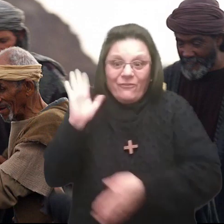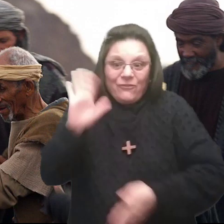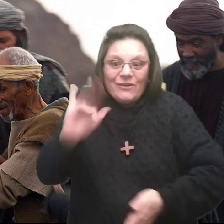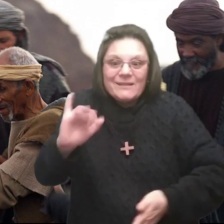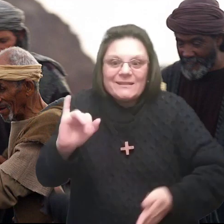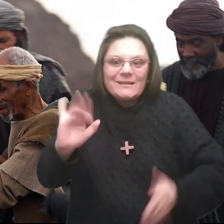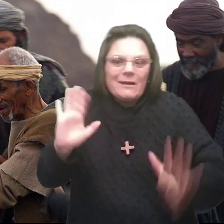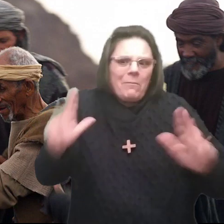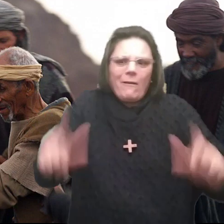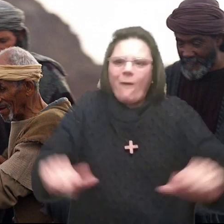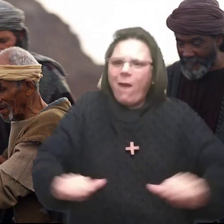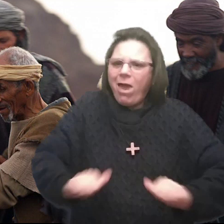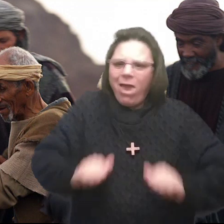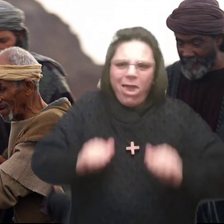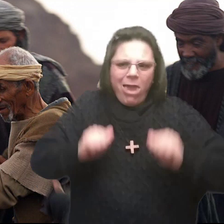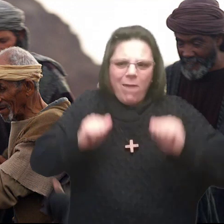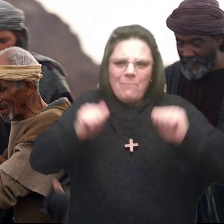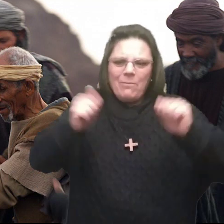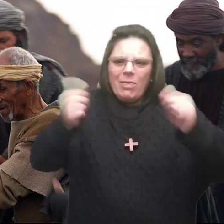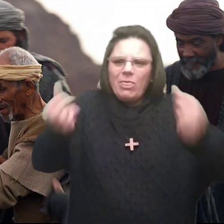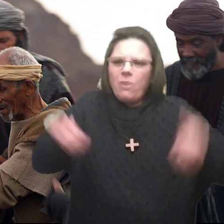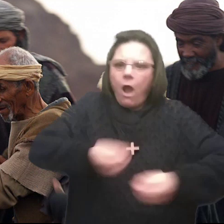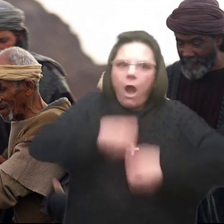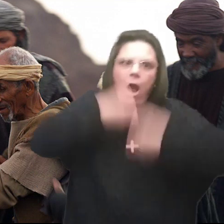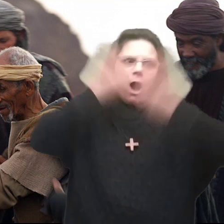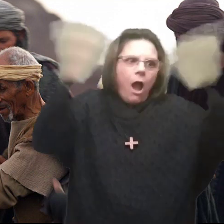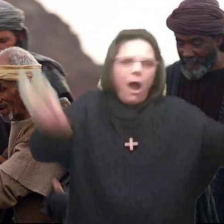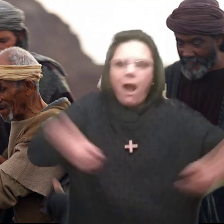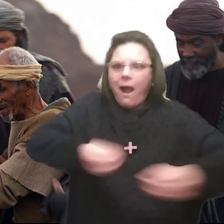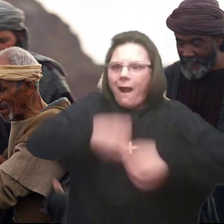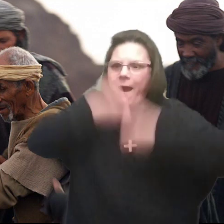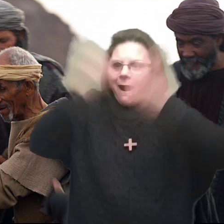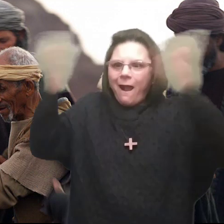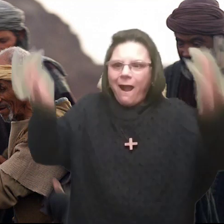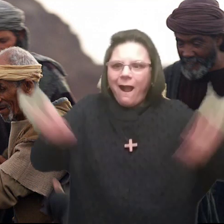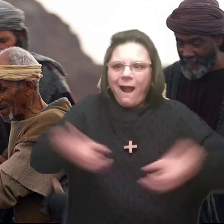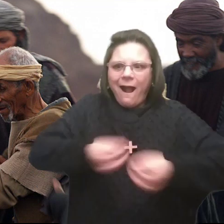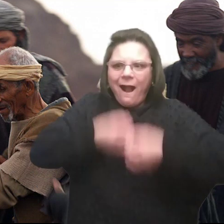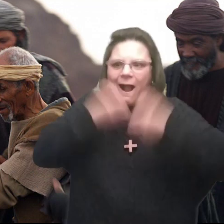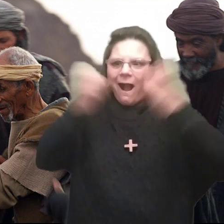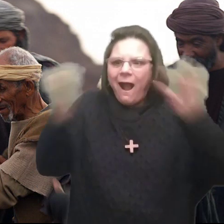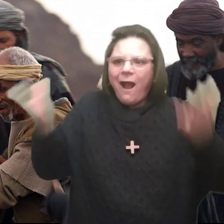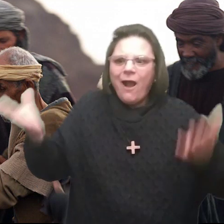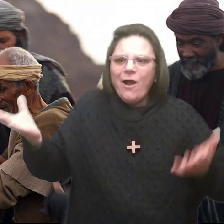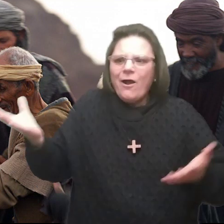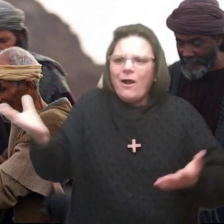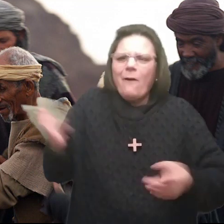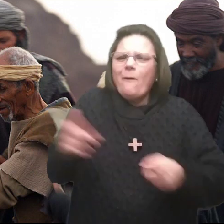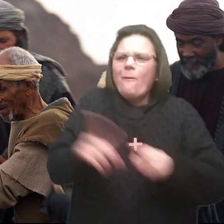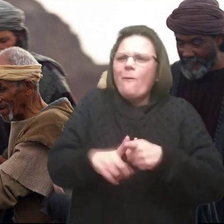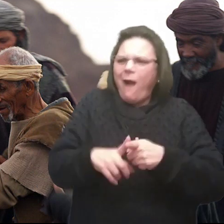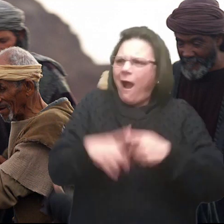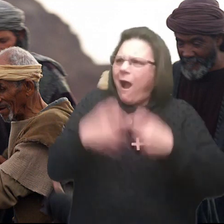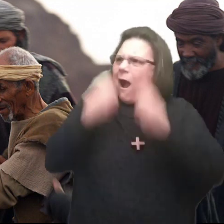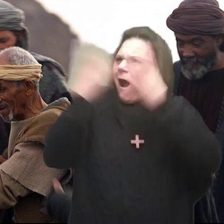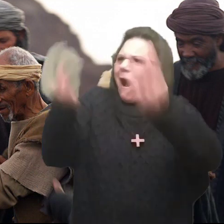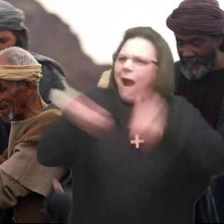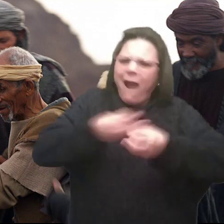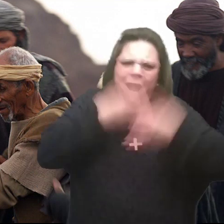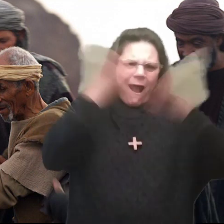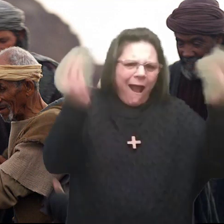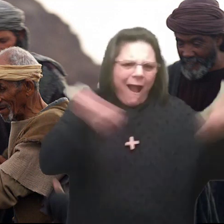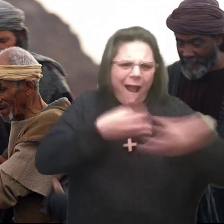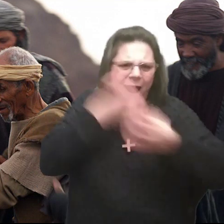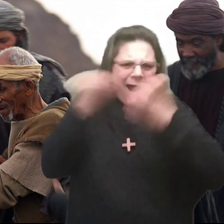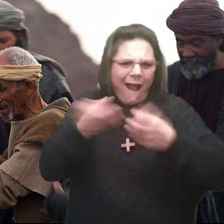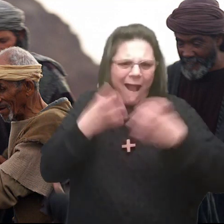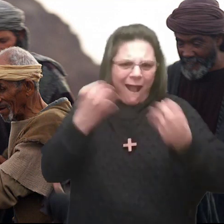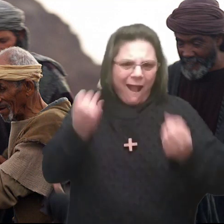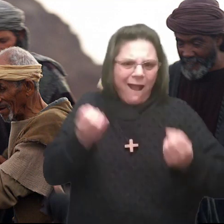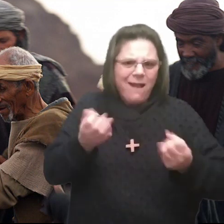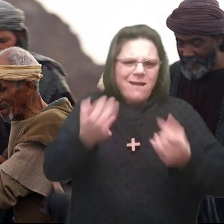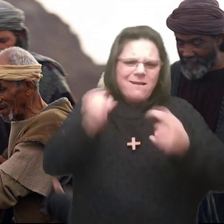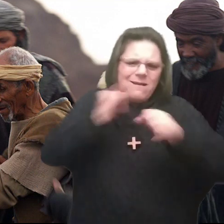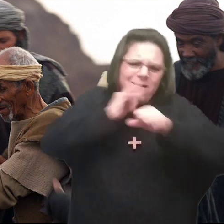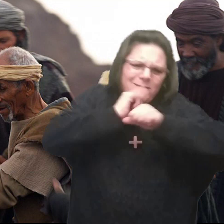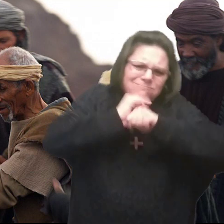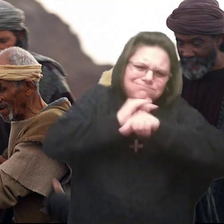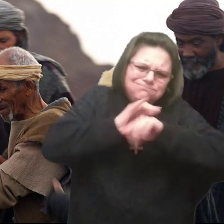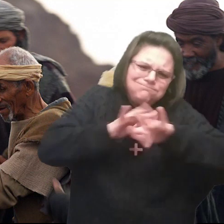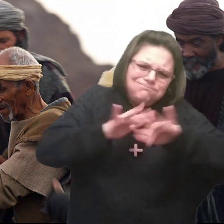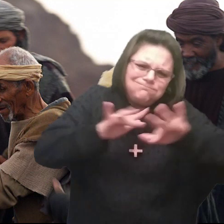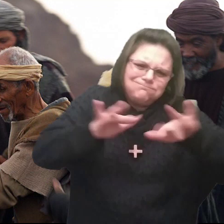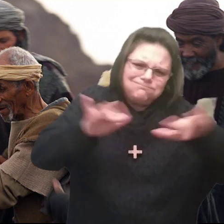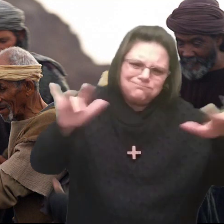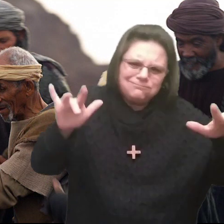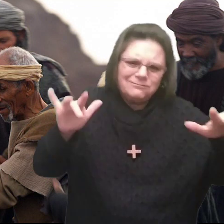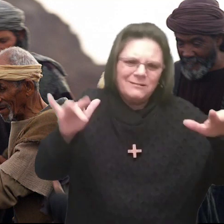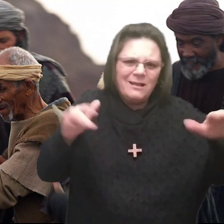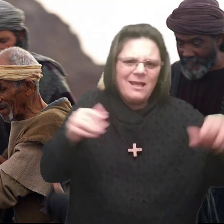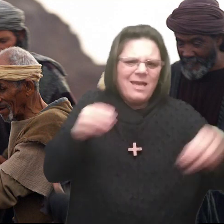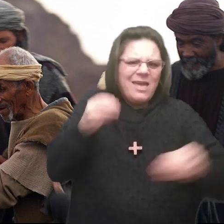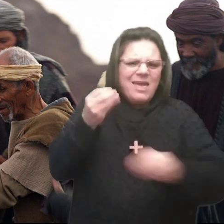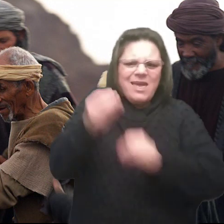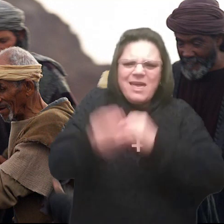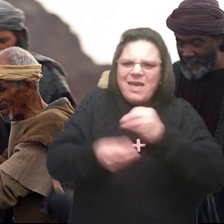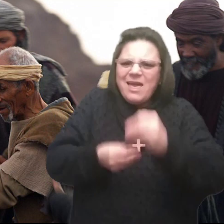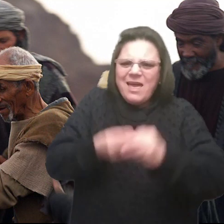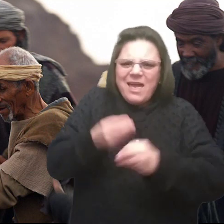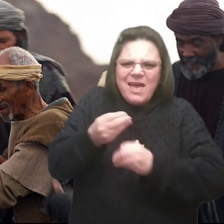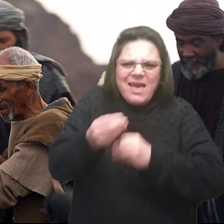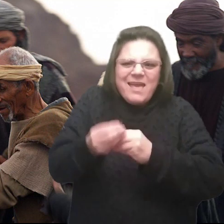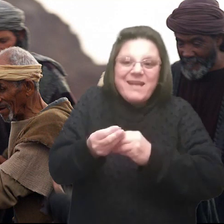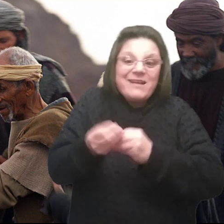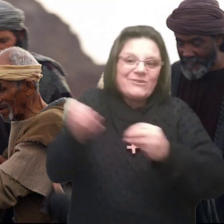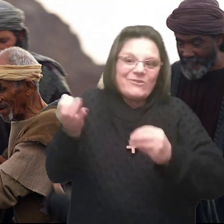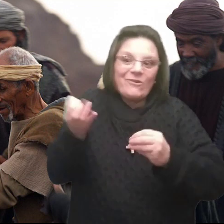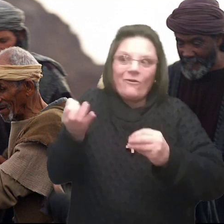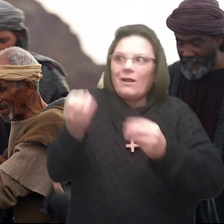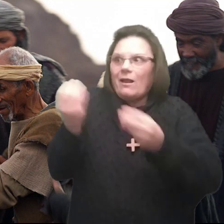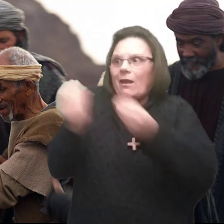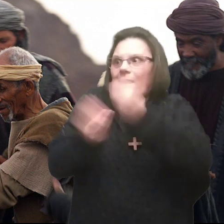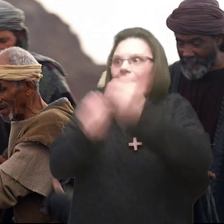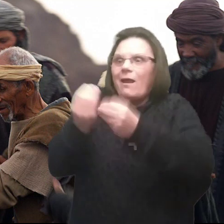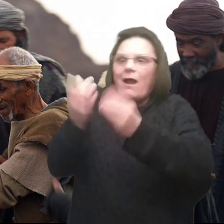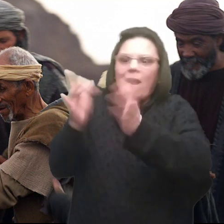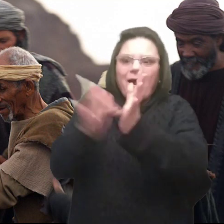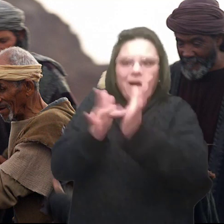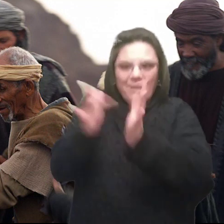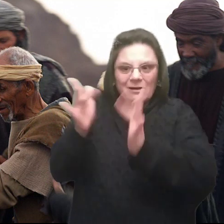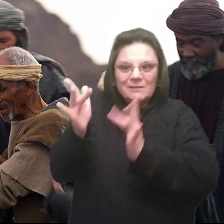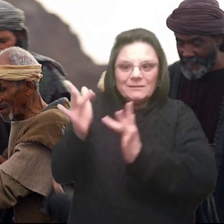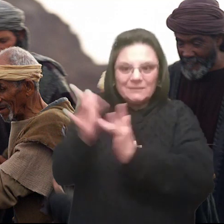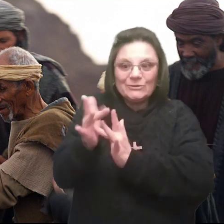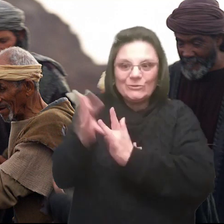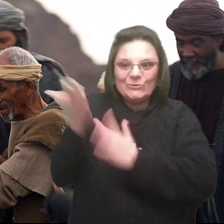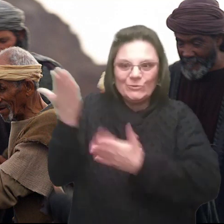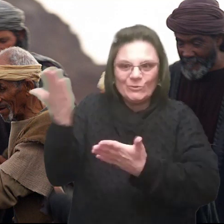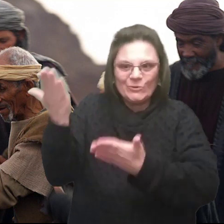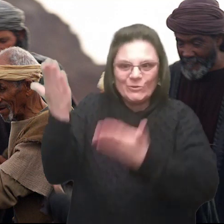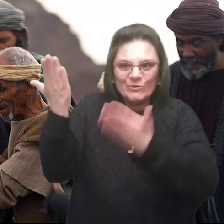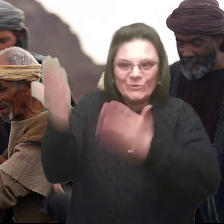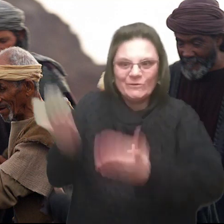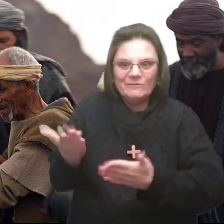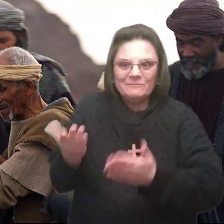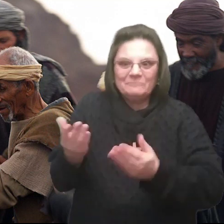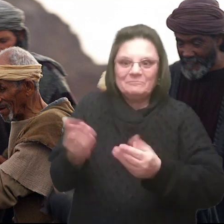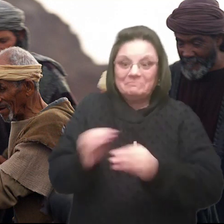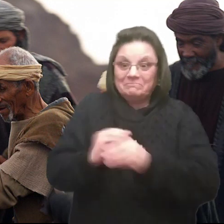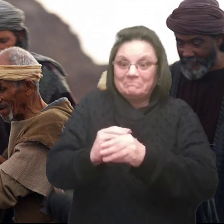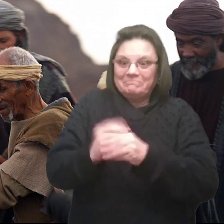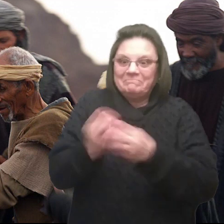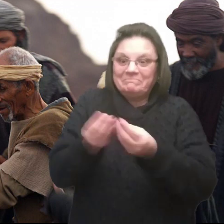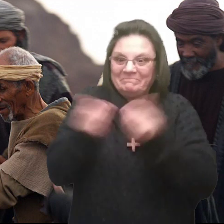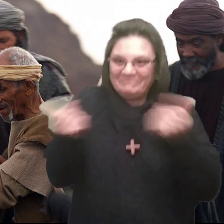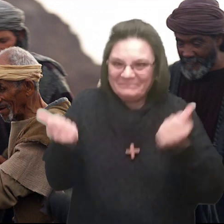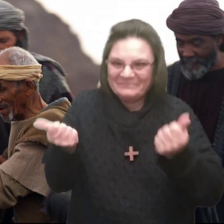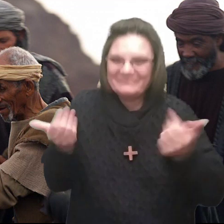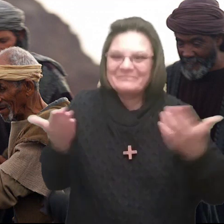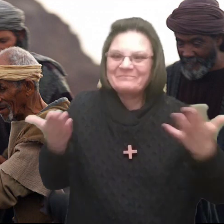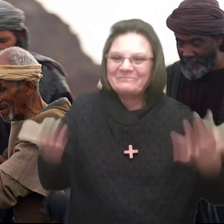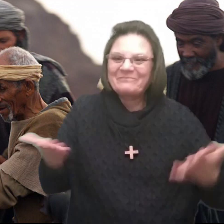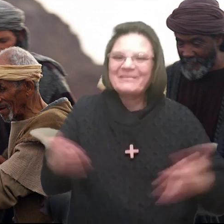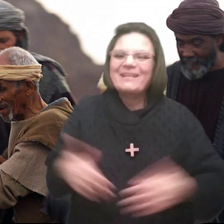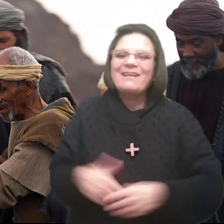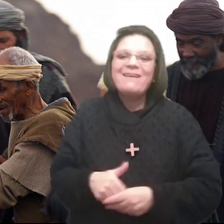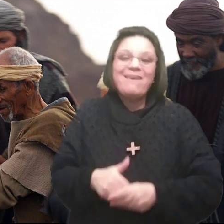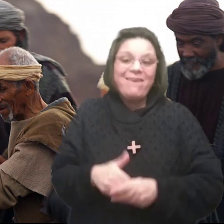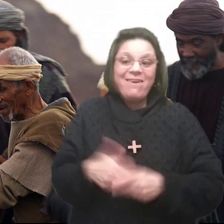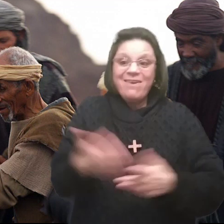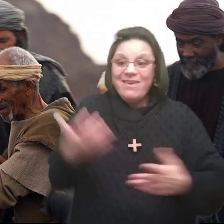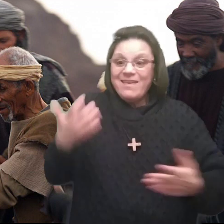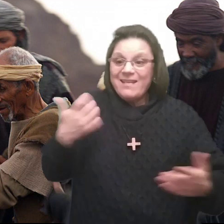Pero cuando se fue, empezó a pregonar bien alto y a divulgar el hecho, de modo que Jesús